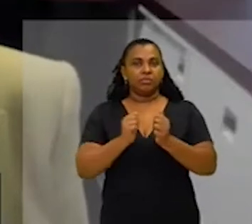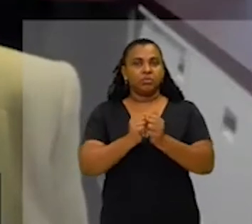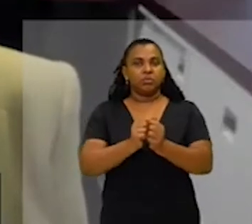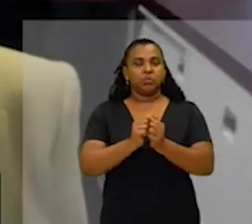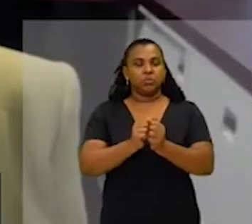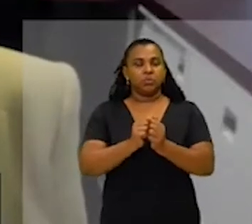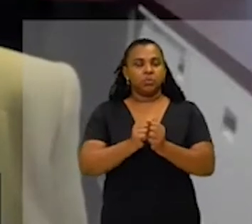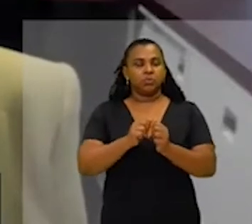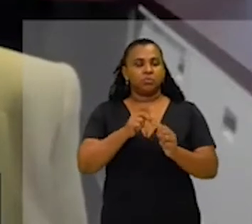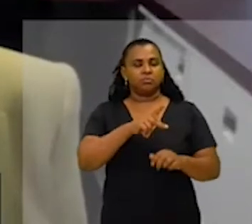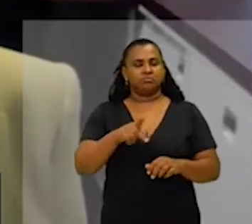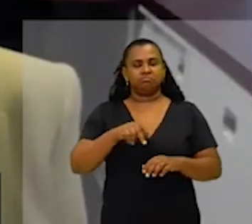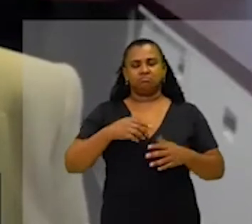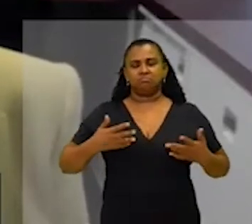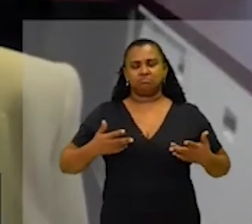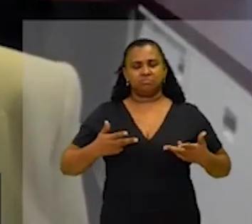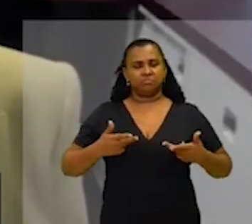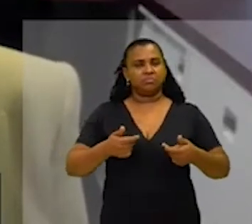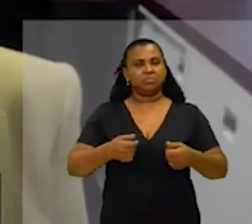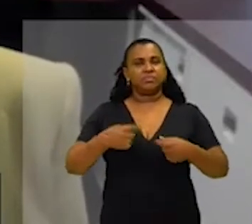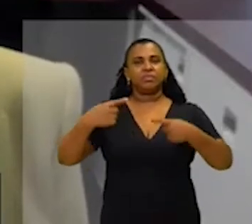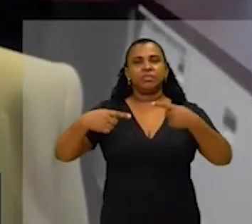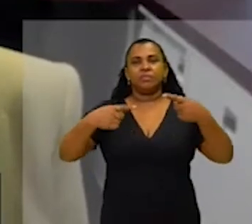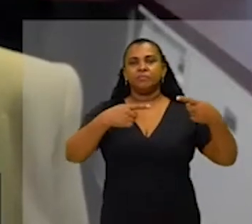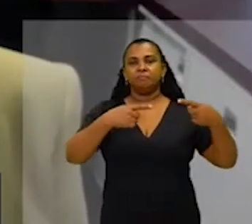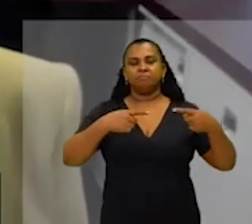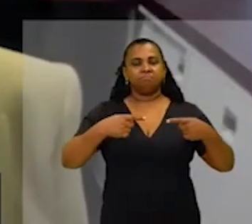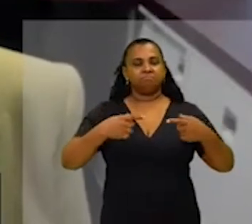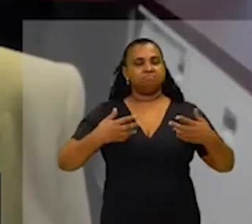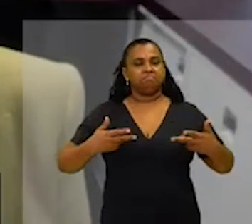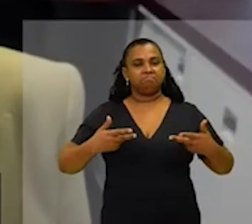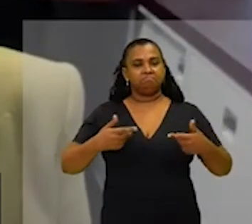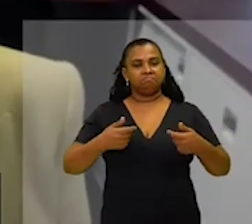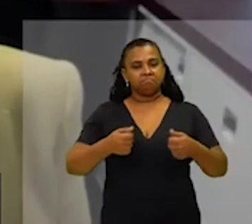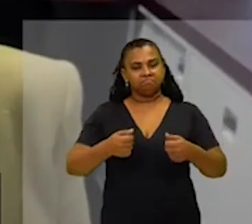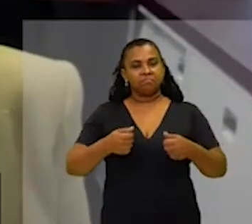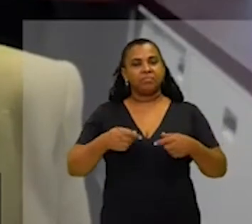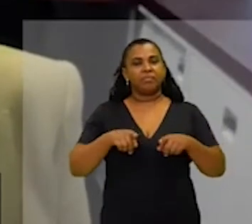professores debate muito brilhantes agradecer a Poliana por essa condição dizer que é uma alegria